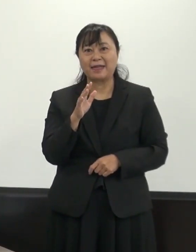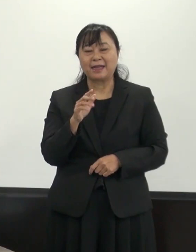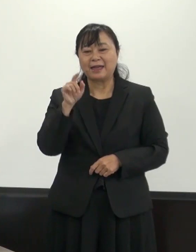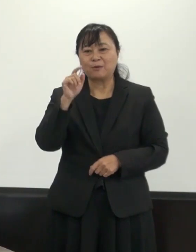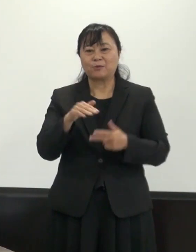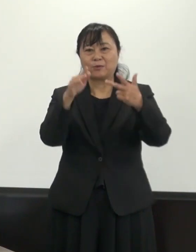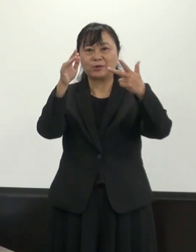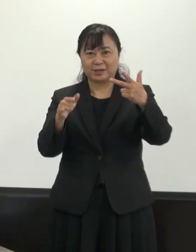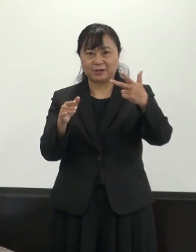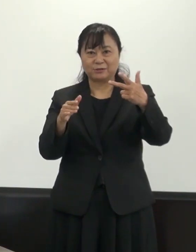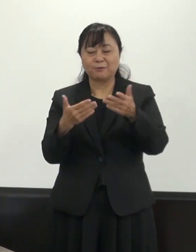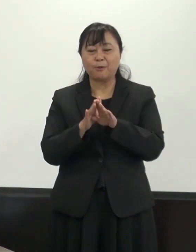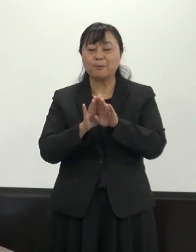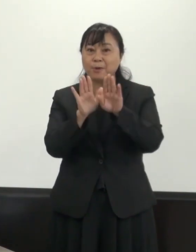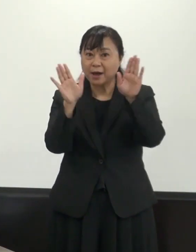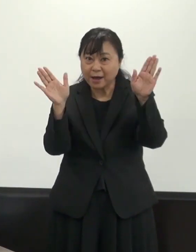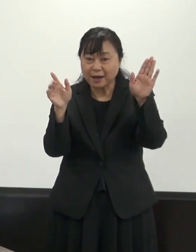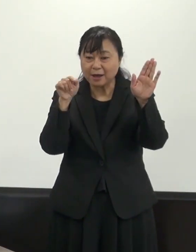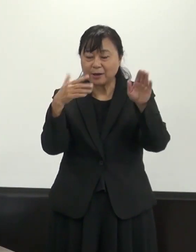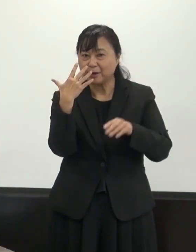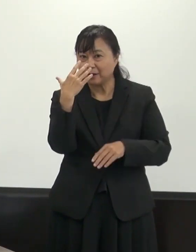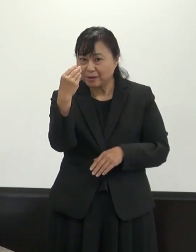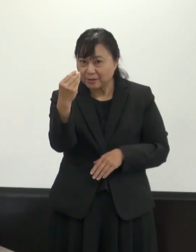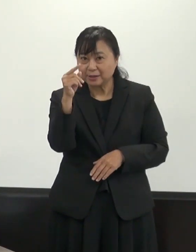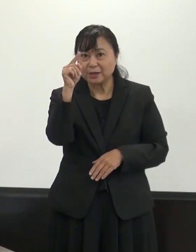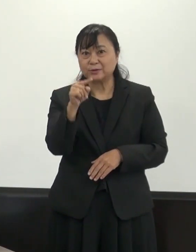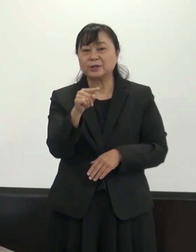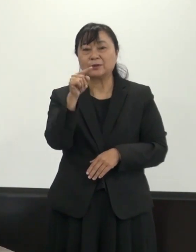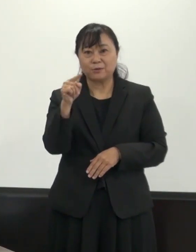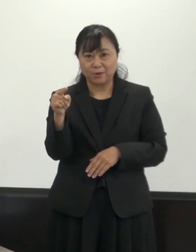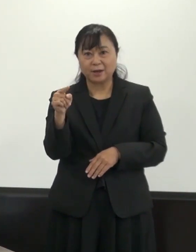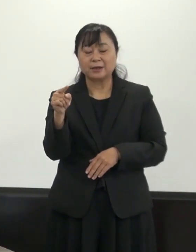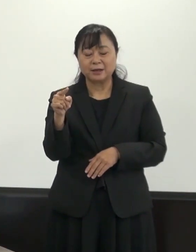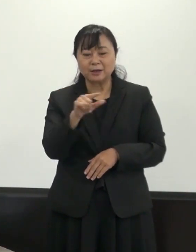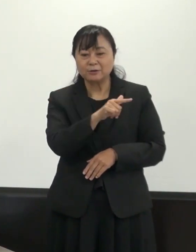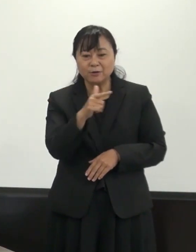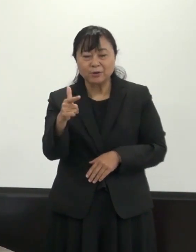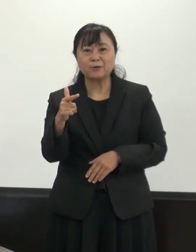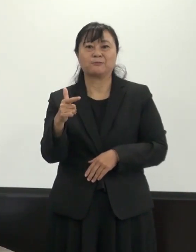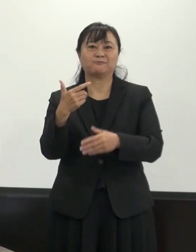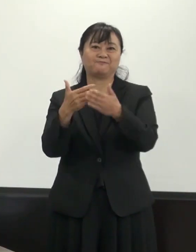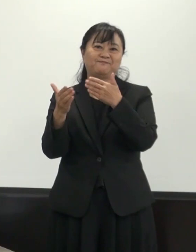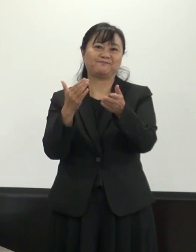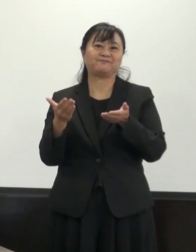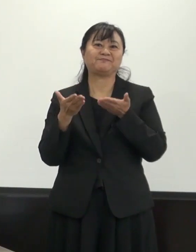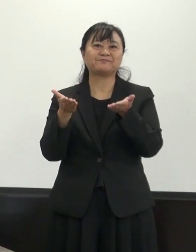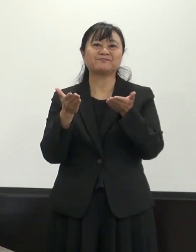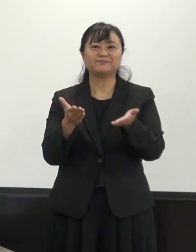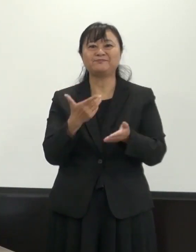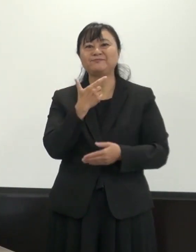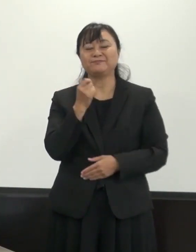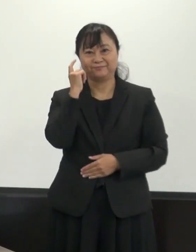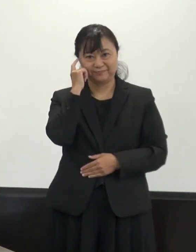本施設に興味をお持ちの多くの方に 体験していただければと思います